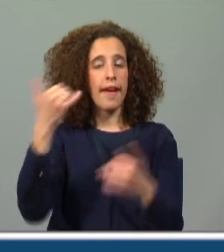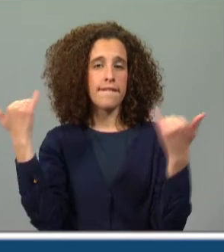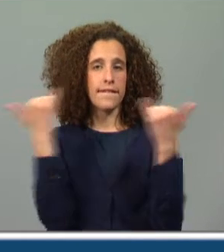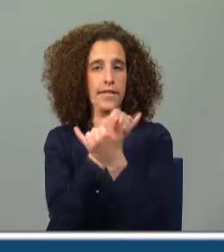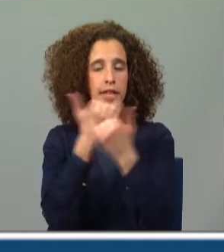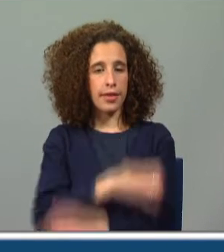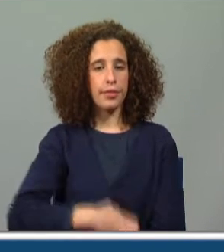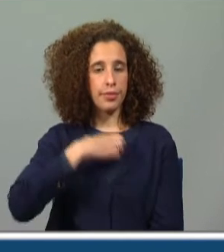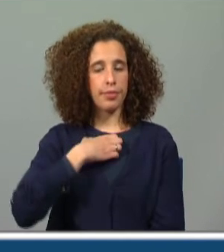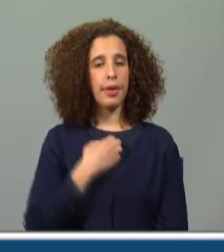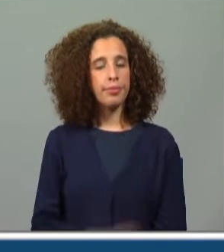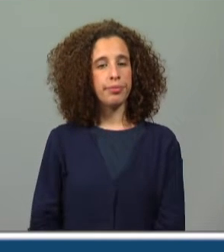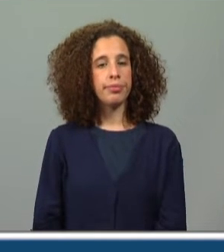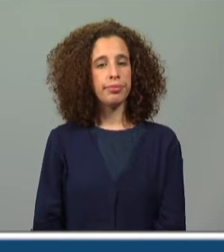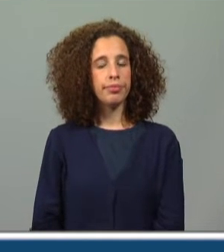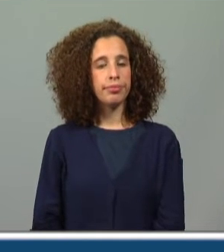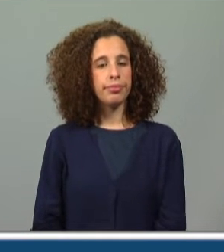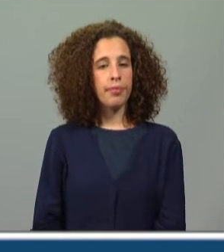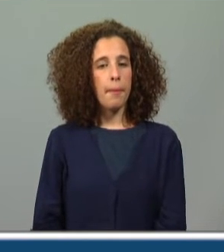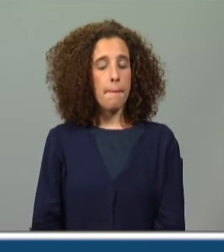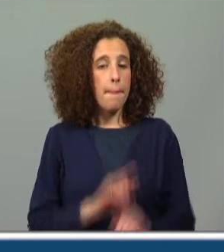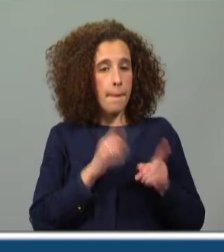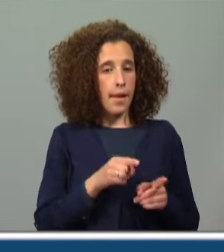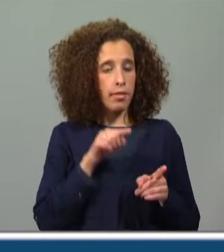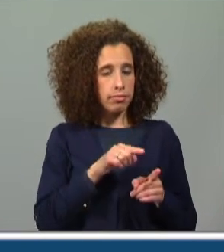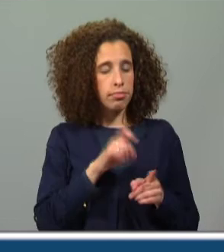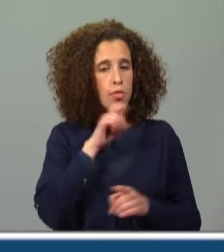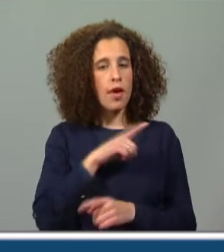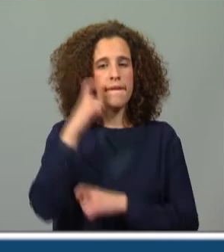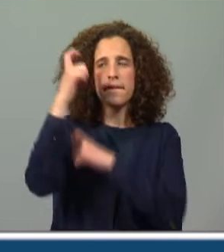feliz a felicidade a partir dele podemos fazer uma reflexão 幸福快樂從中我們可以做出反思